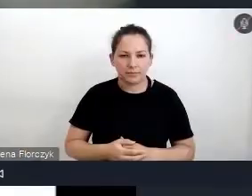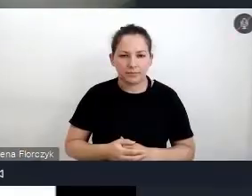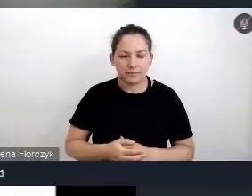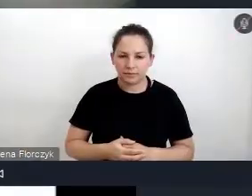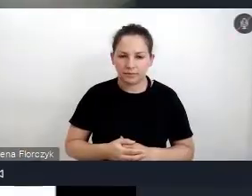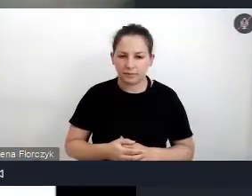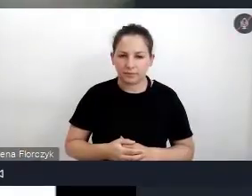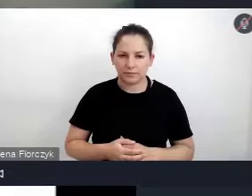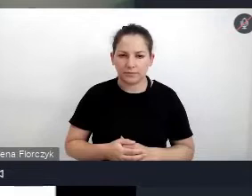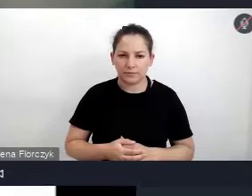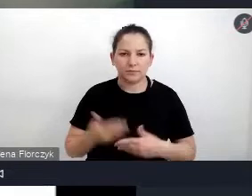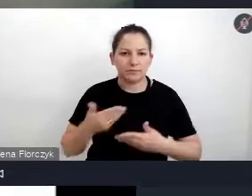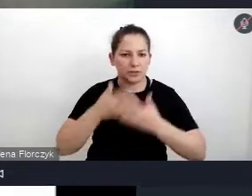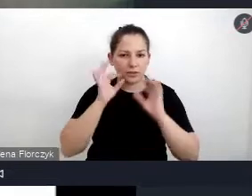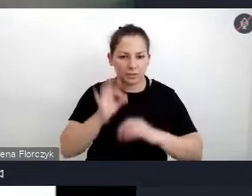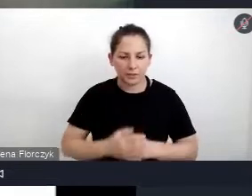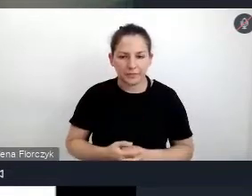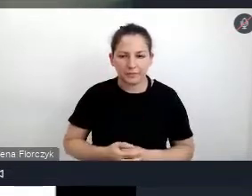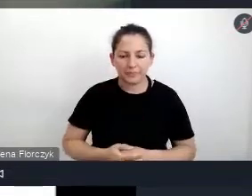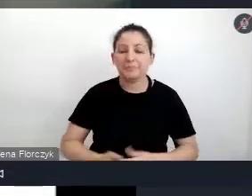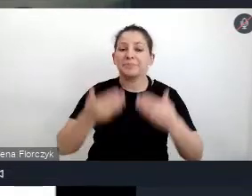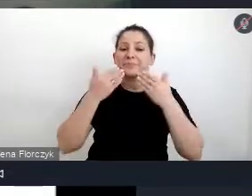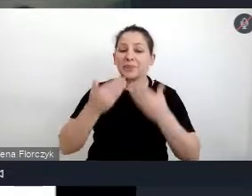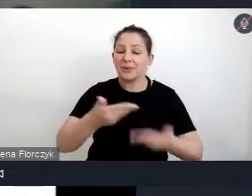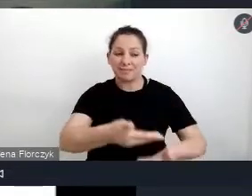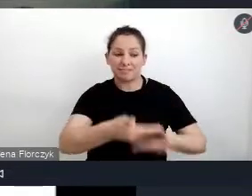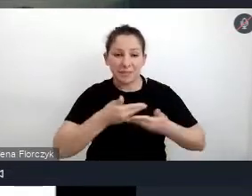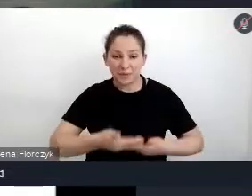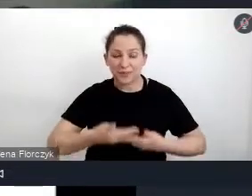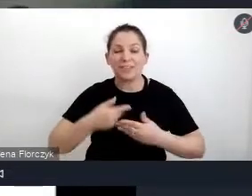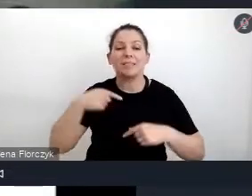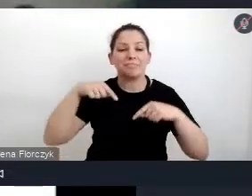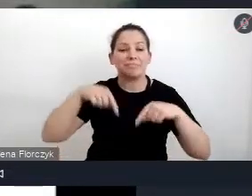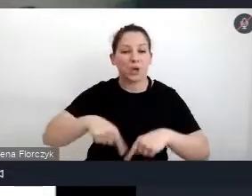Dzień dobry. Dziękuję za zaproszenie mnie do tej krótkiej prezentacji